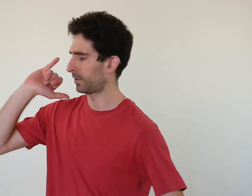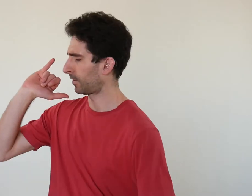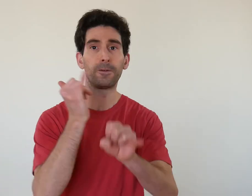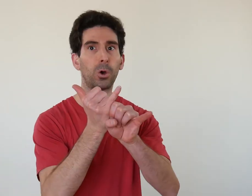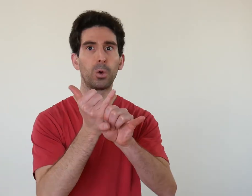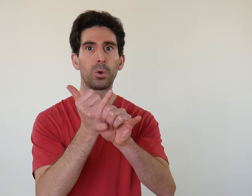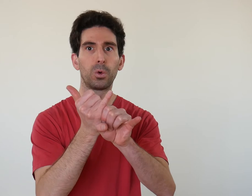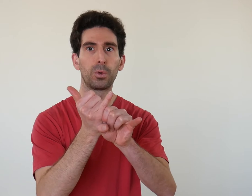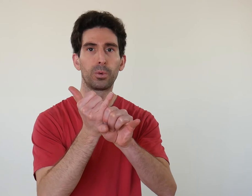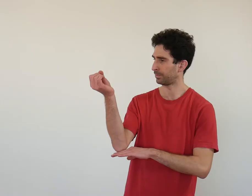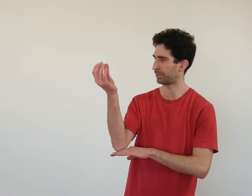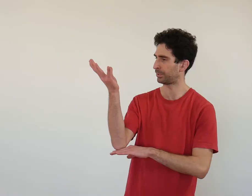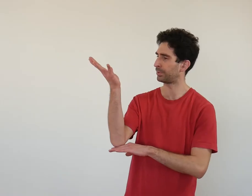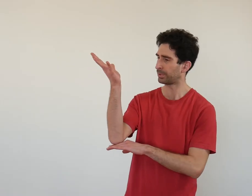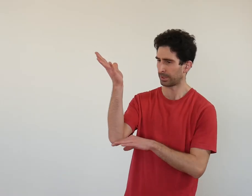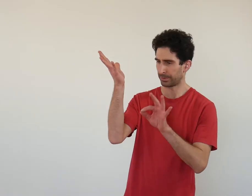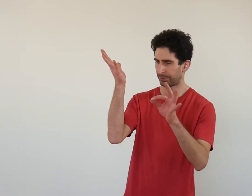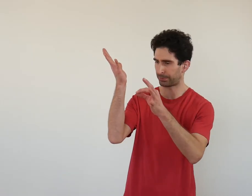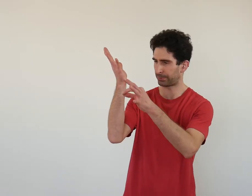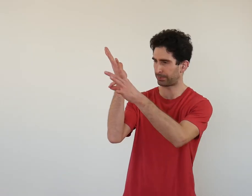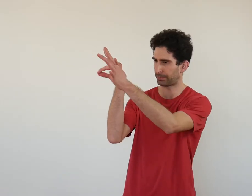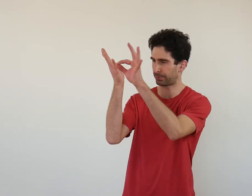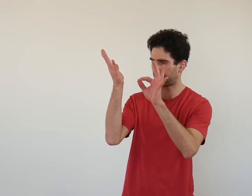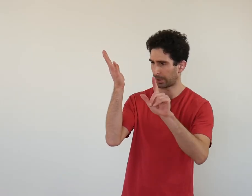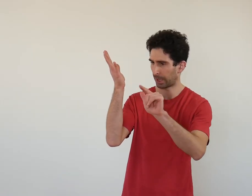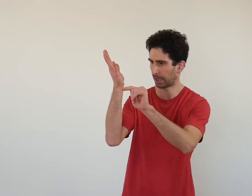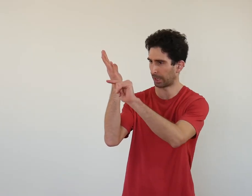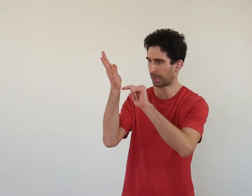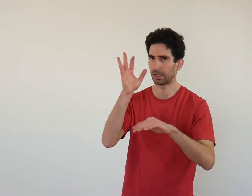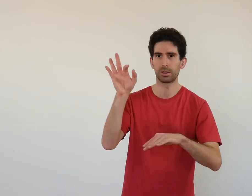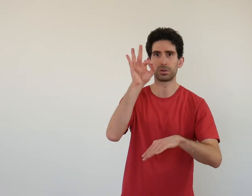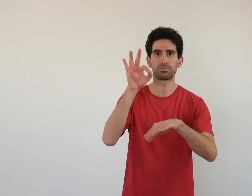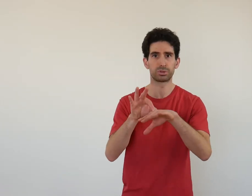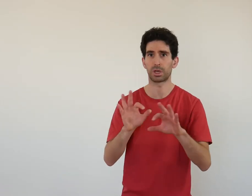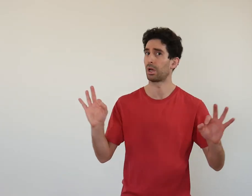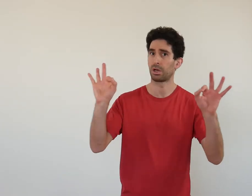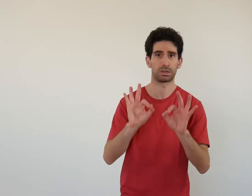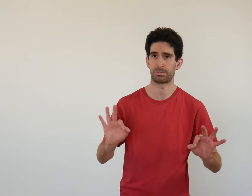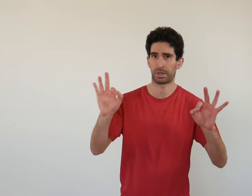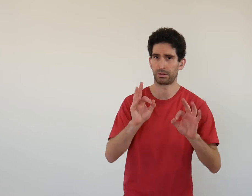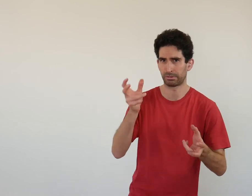Faux ! Autour du lampadaire, les insectes volent et il n'y a pas de moustiques.